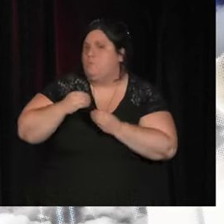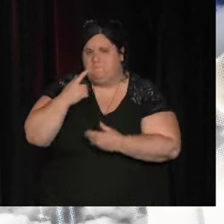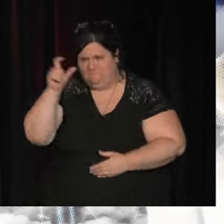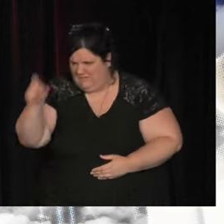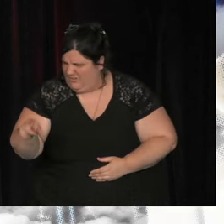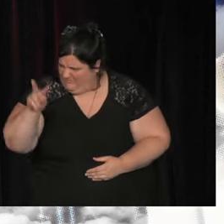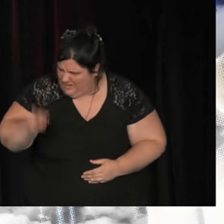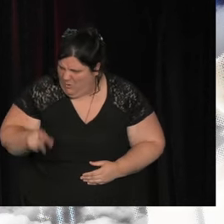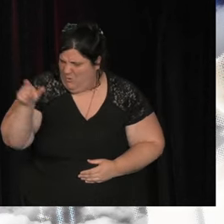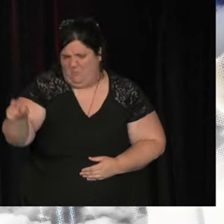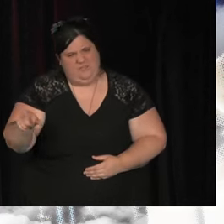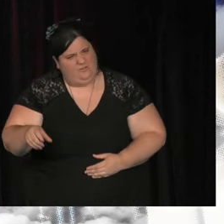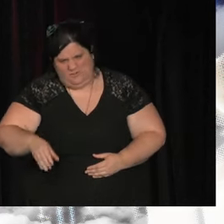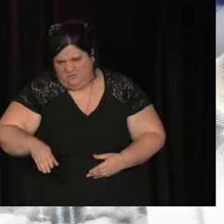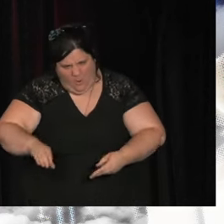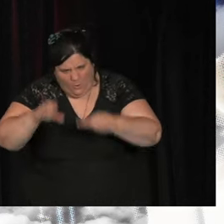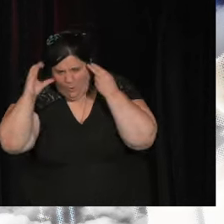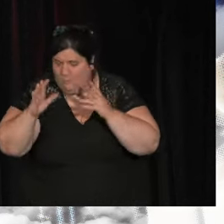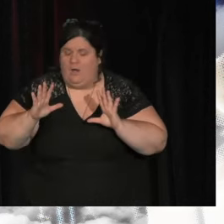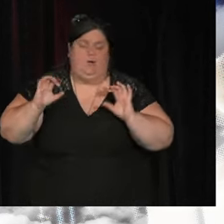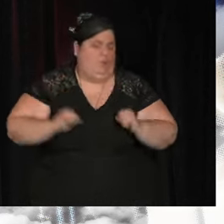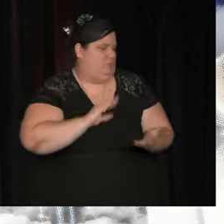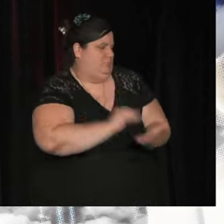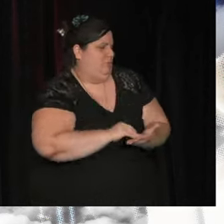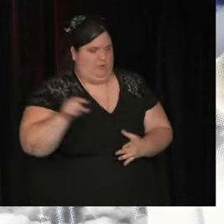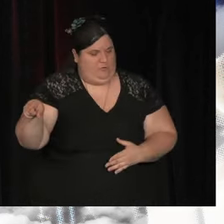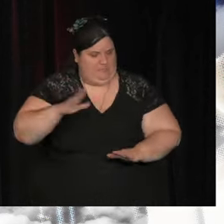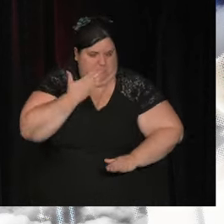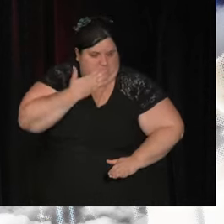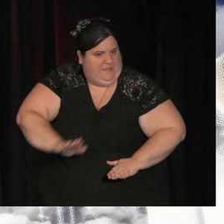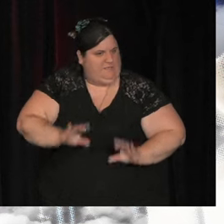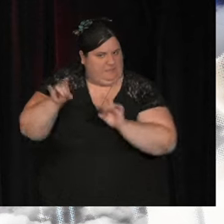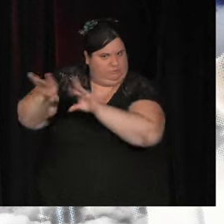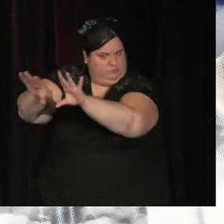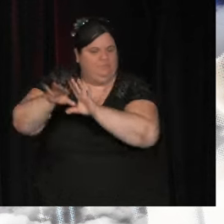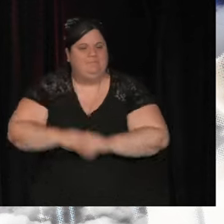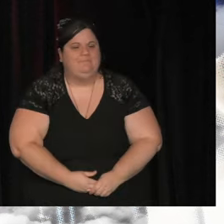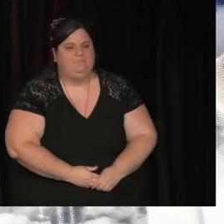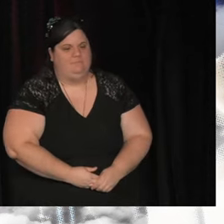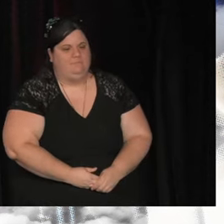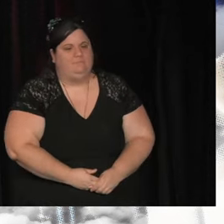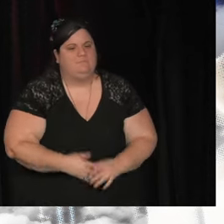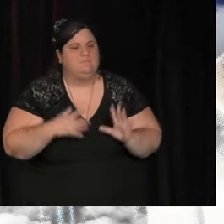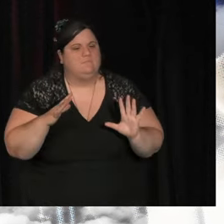personne." On a mentionné un petit mot que j'aime bien, ça s'appelle "loot box" et ça aussi, c'est vrai qu'Overwatch a vraiment